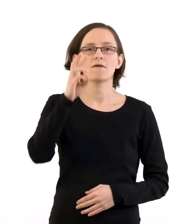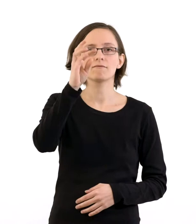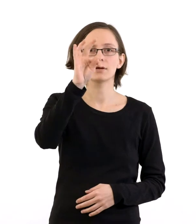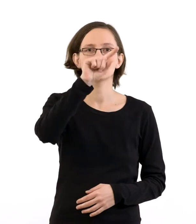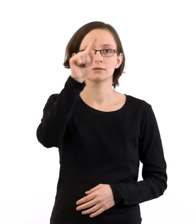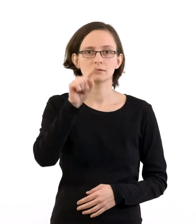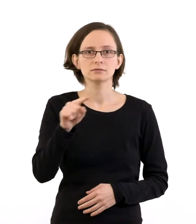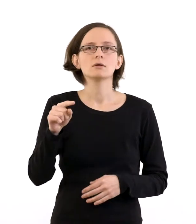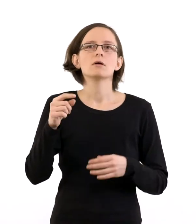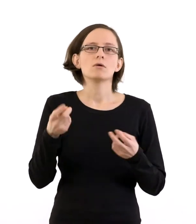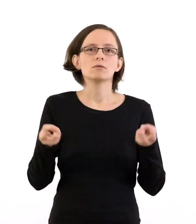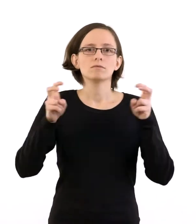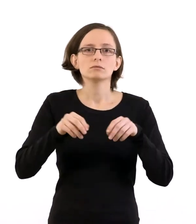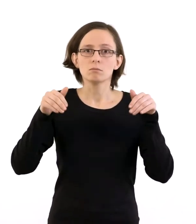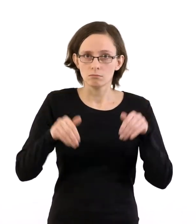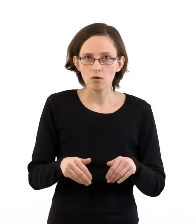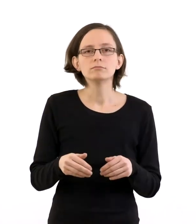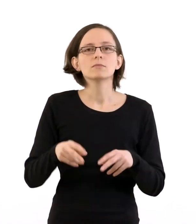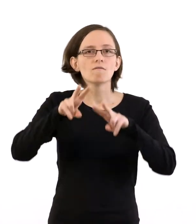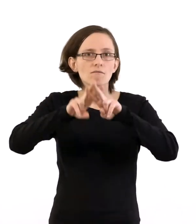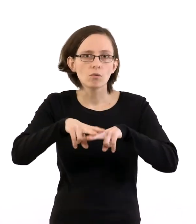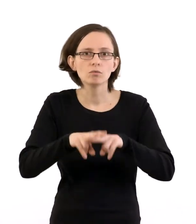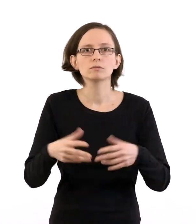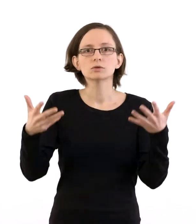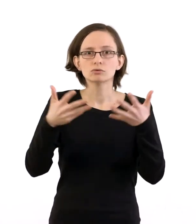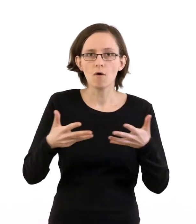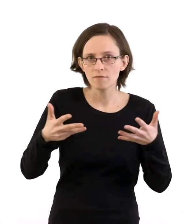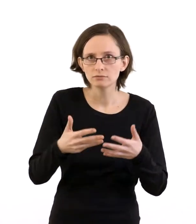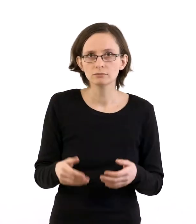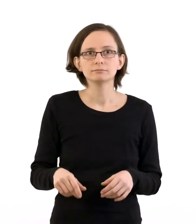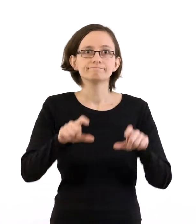Warsztaty terapii zajęciowej mogą być tworzone przez fundacje, stowarzyszenia